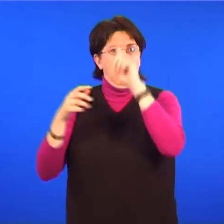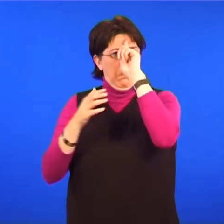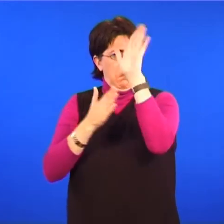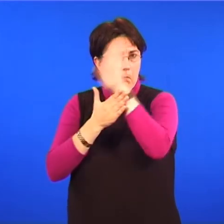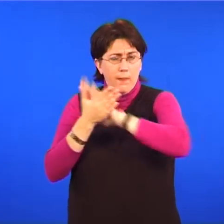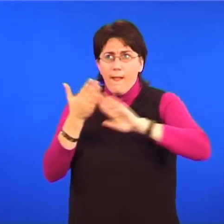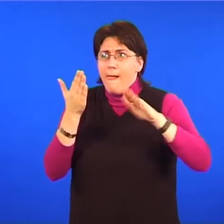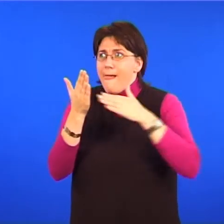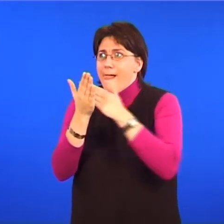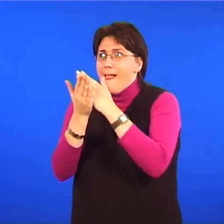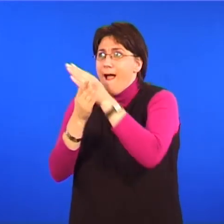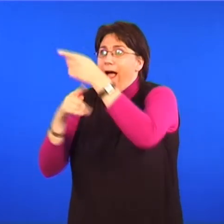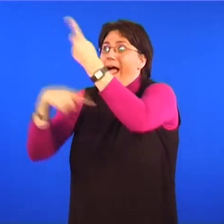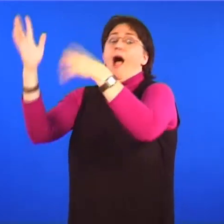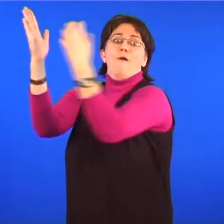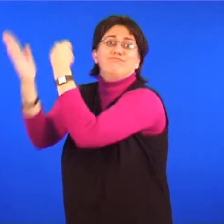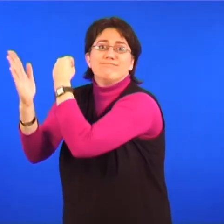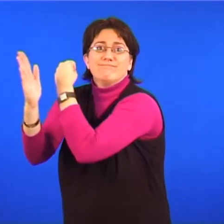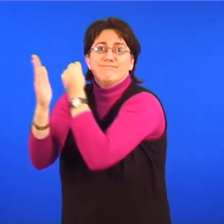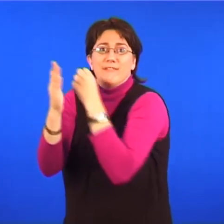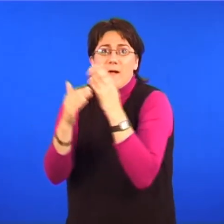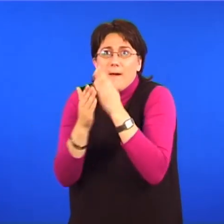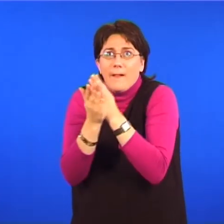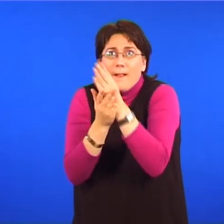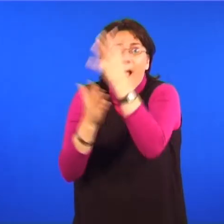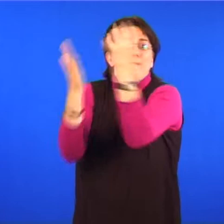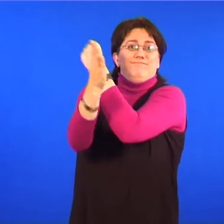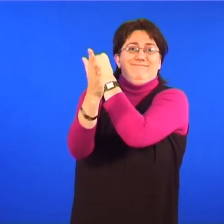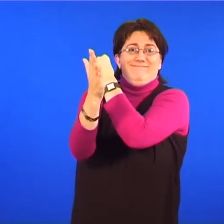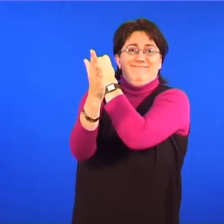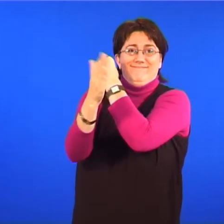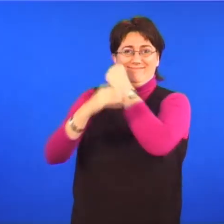og kunni jafnan að koma ár sinni fyrir borð við hvern sem um var að eiga.